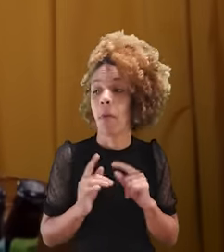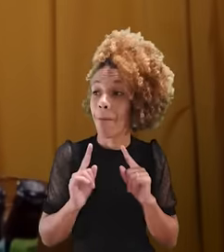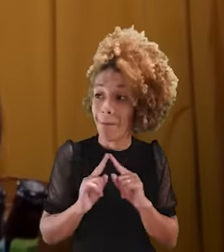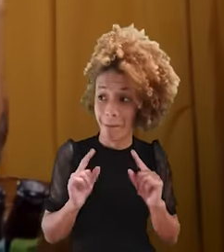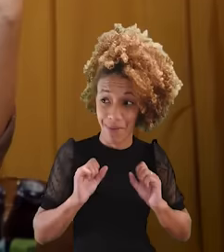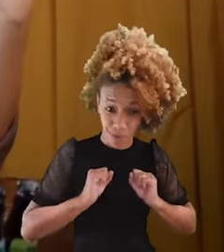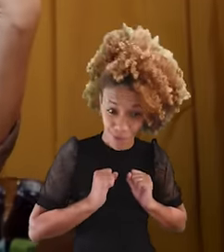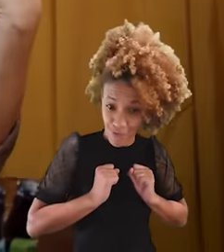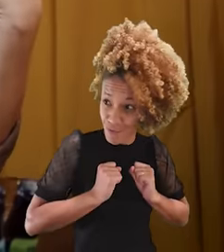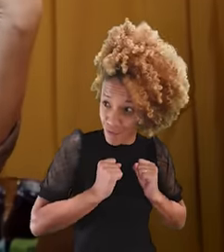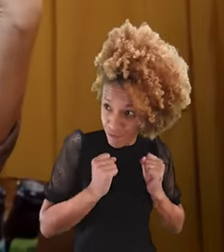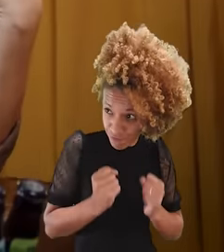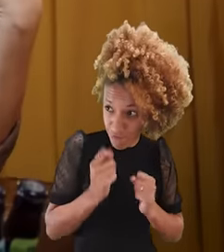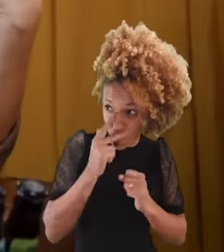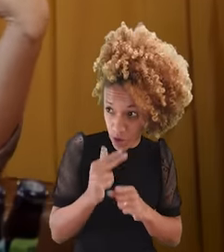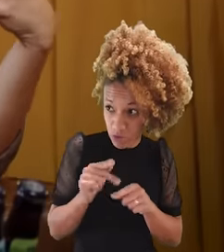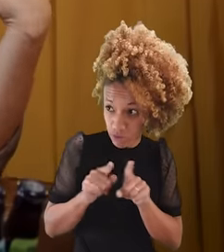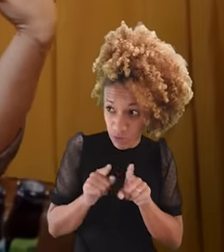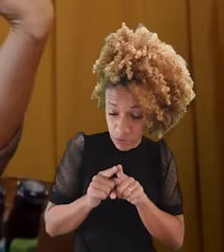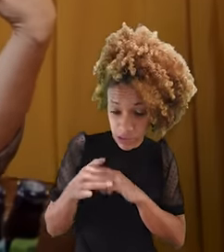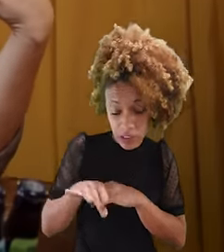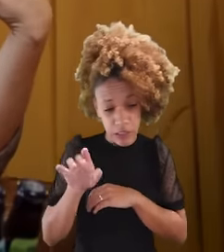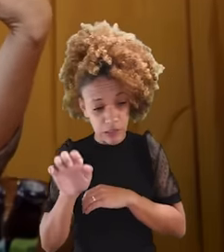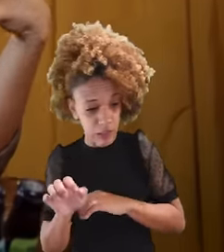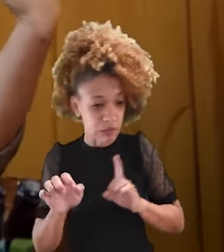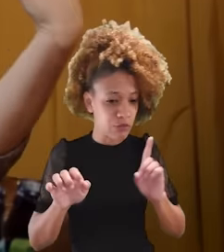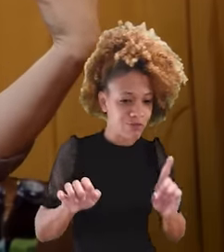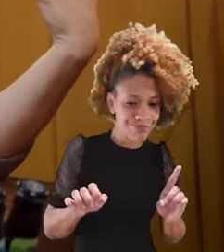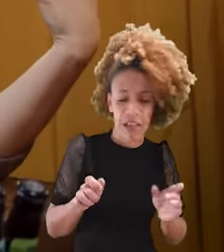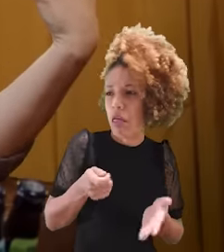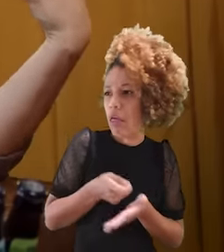acho inclusive que esse essa disputa direita e esquerda é uma coisa datada que hoje em dia o